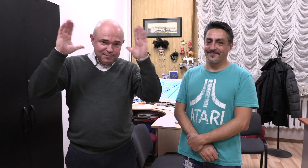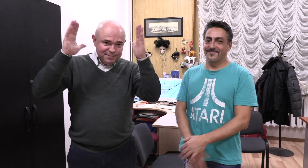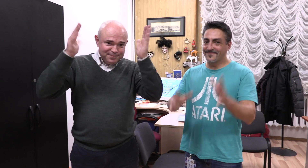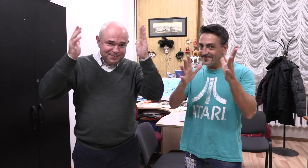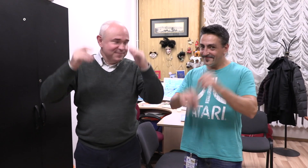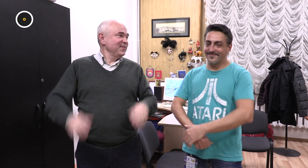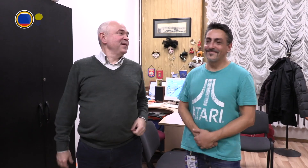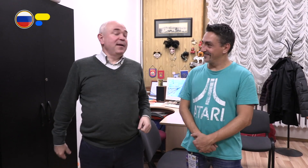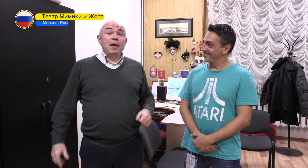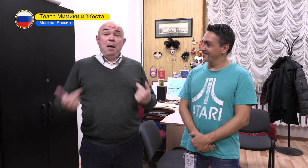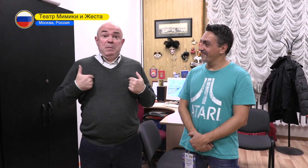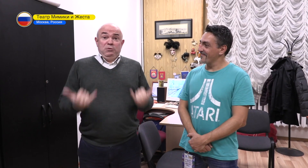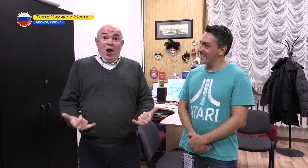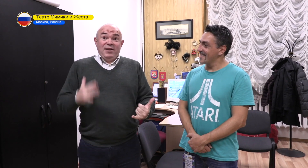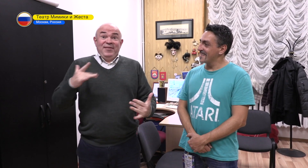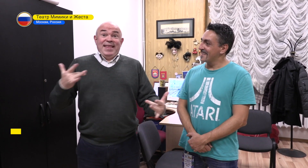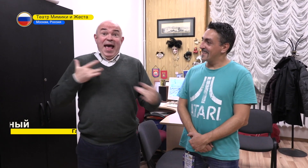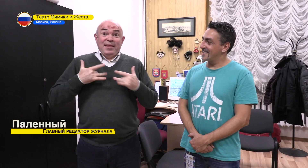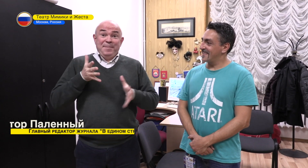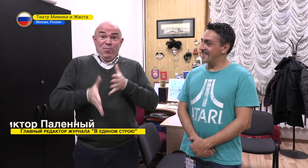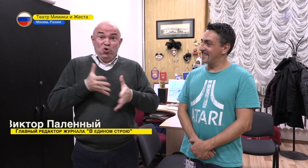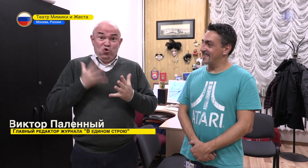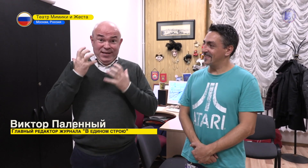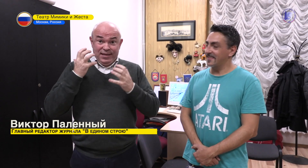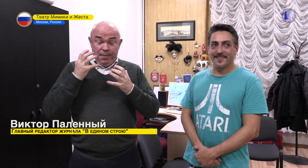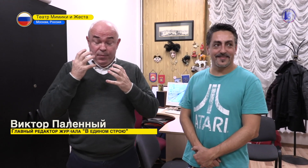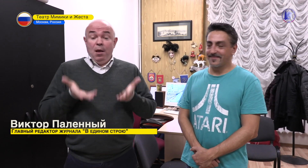Здравствуйте! Мы – в Театре мимики и жеста.